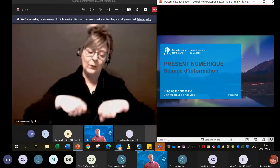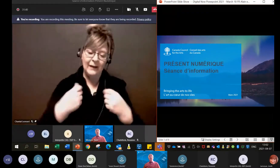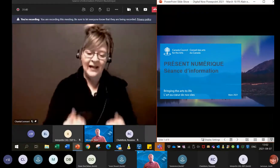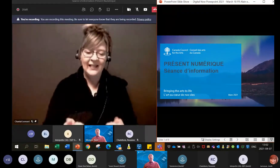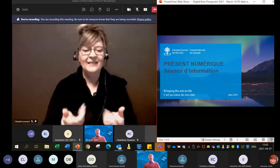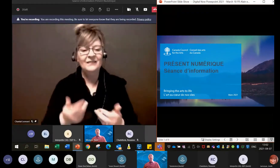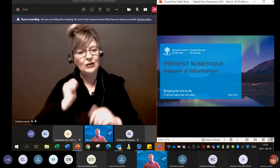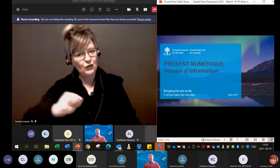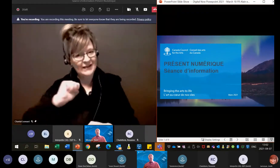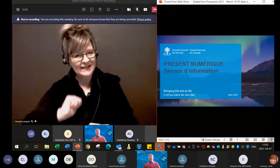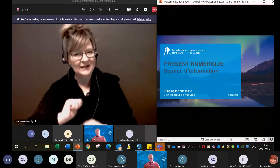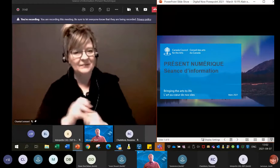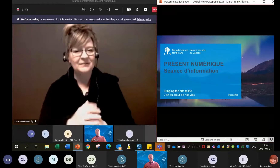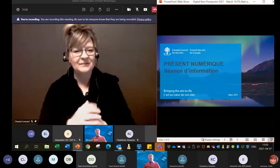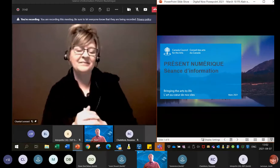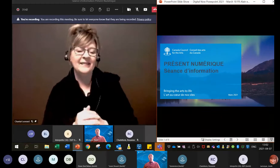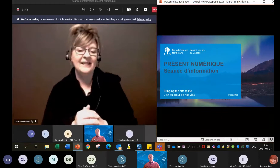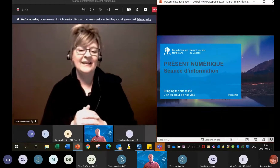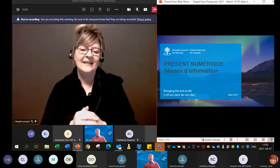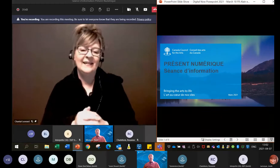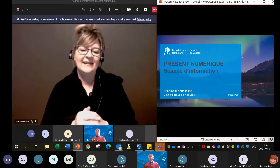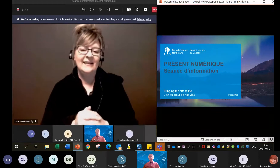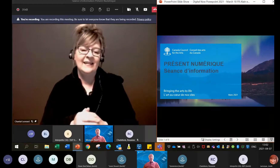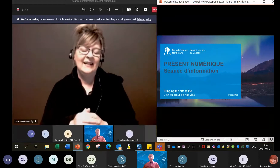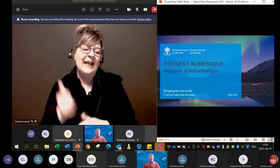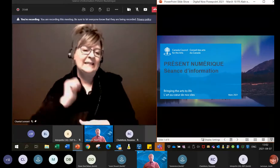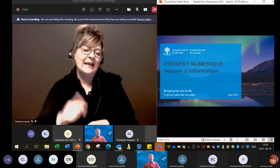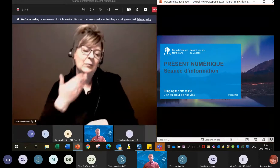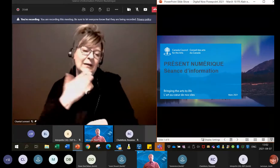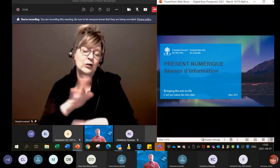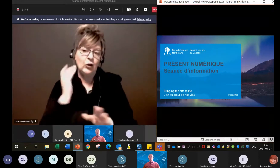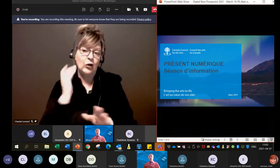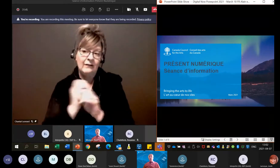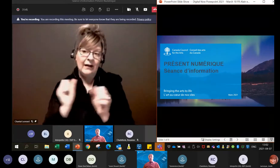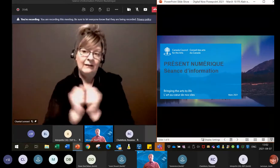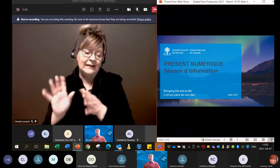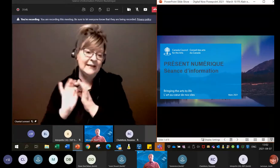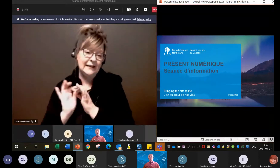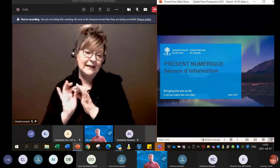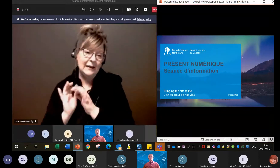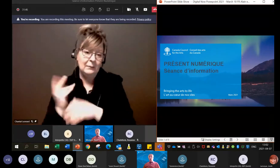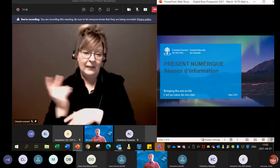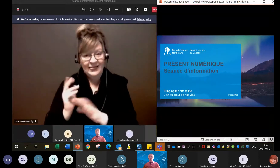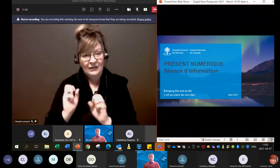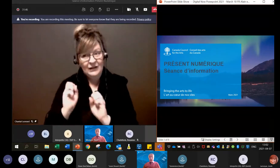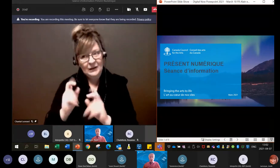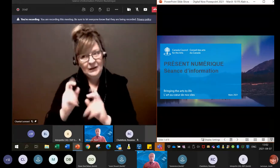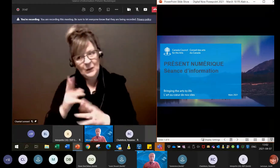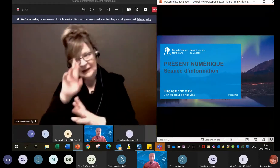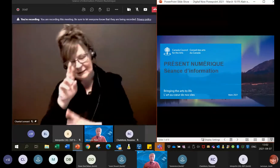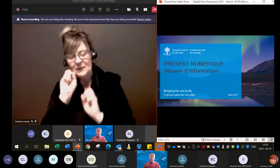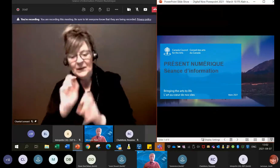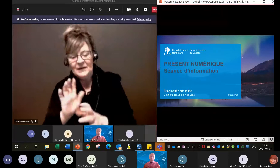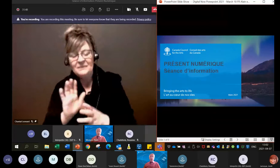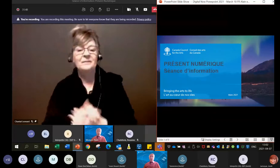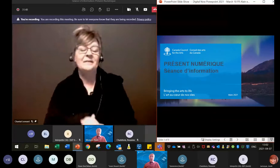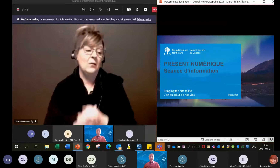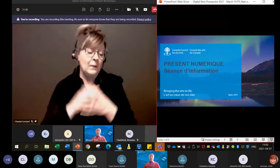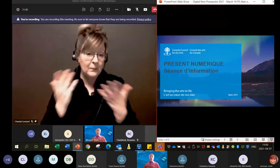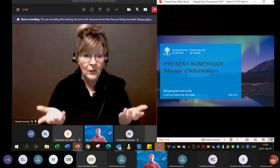accommoder nos traductrices. On n’a